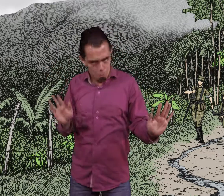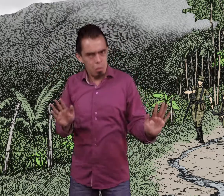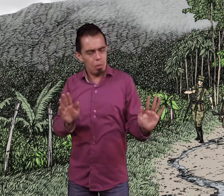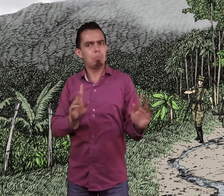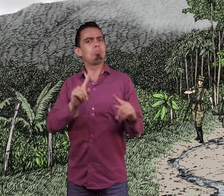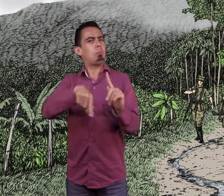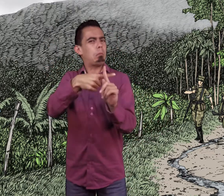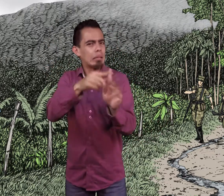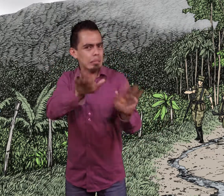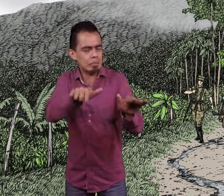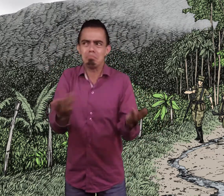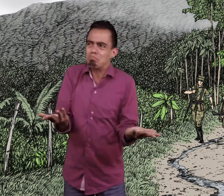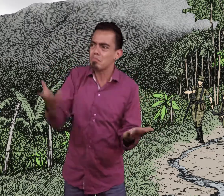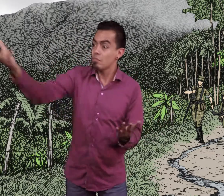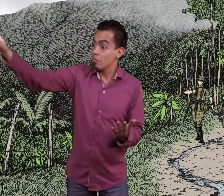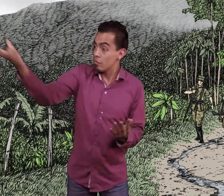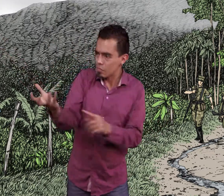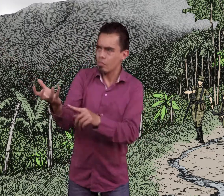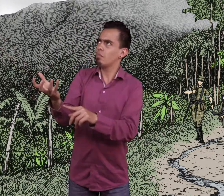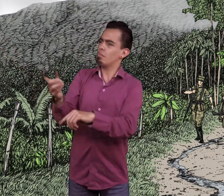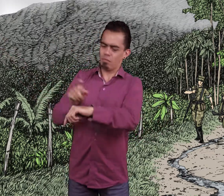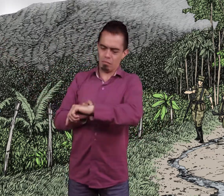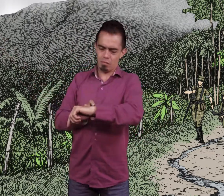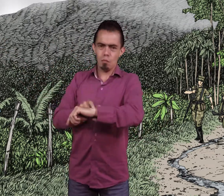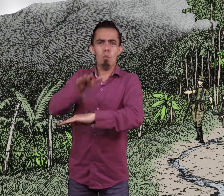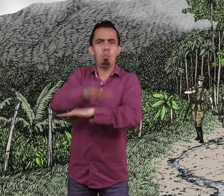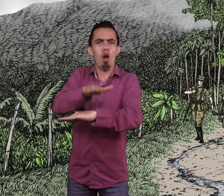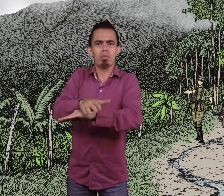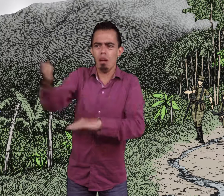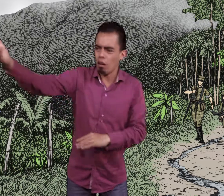En ocasiones pasadas siempre venían en las horas de la noche.